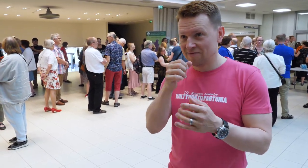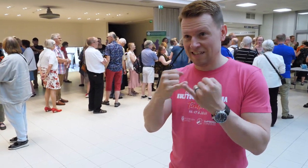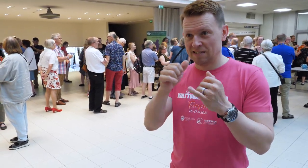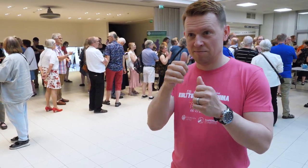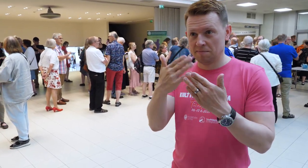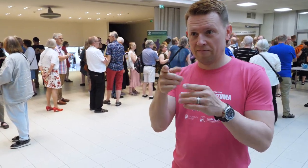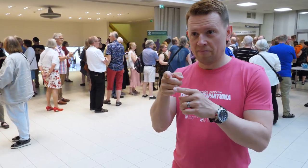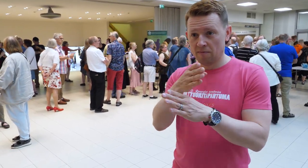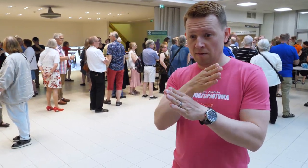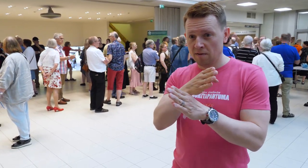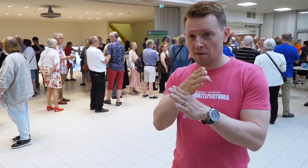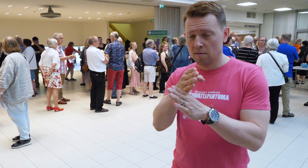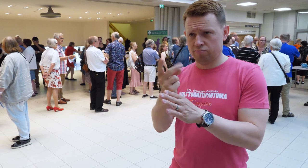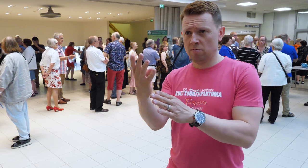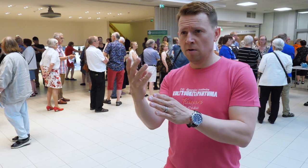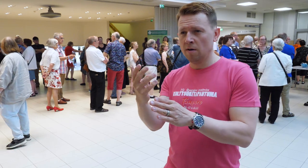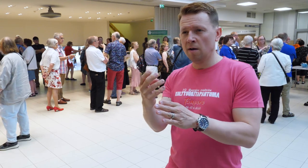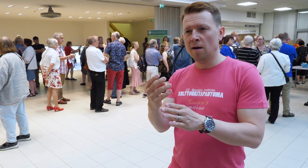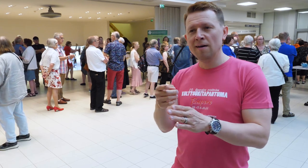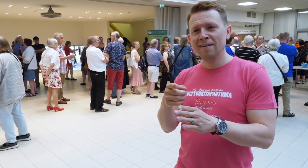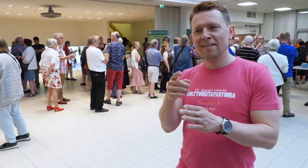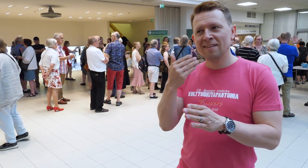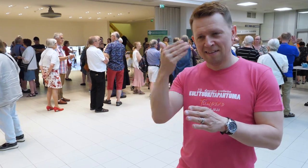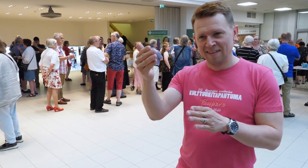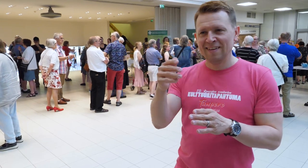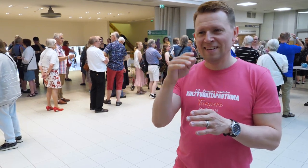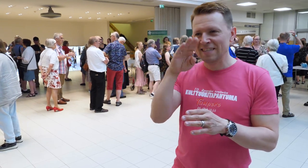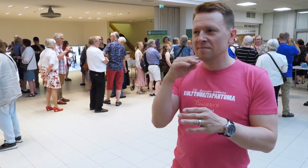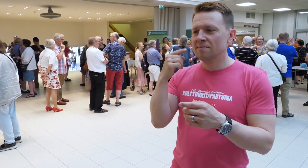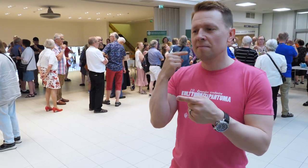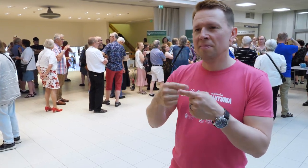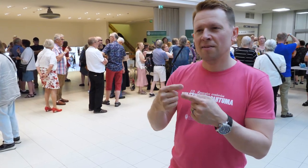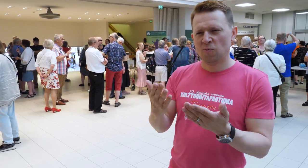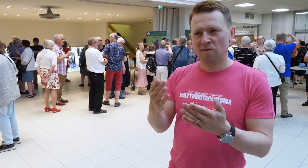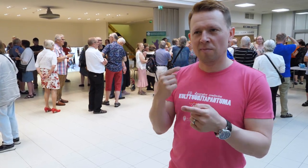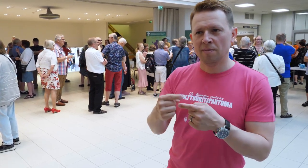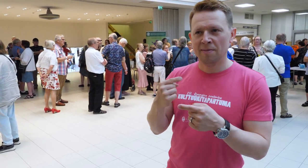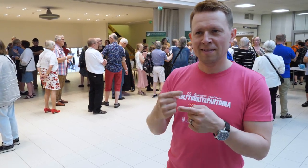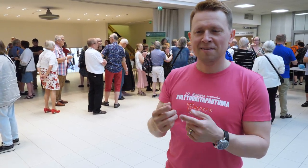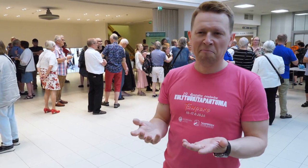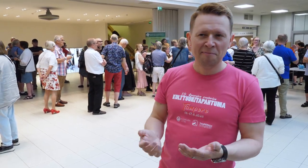ennen kuin esitysilmoittautumisia alkoi tulla. Nykyisin ihmiset jättävät nämä aika viime tippaan.